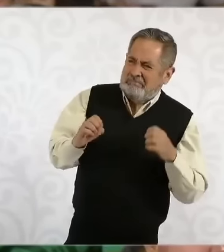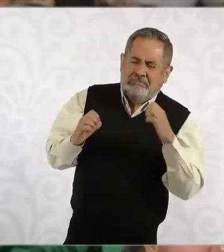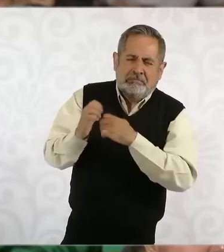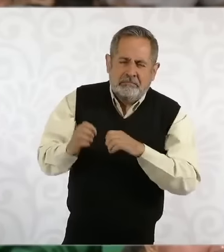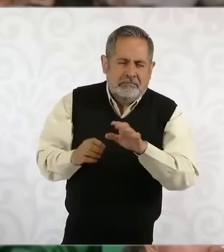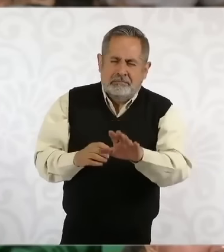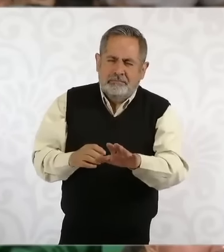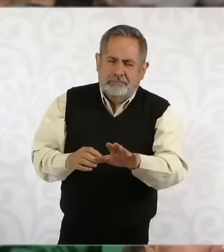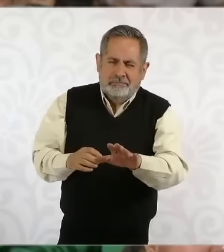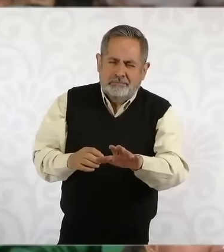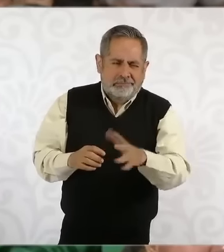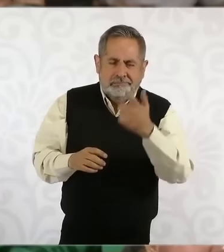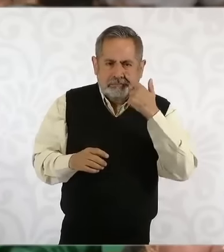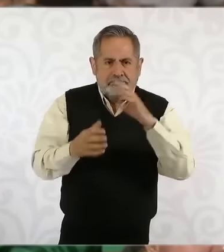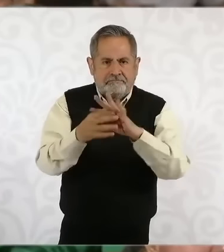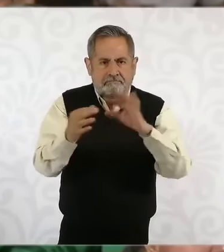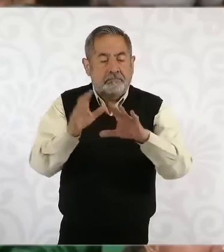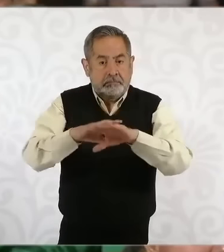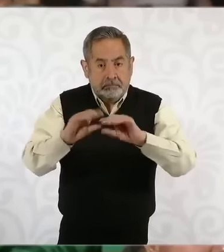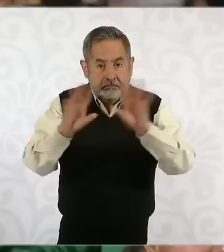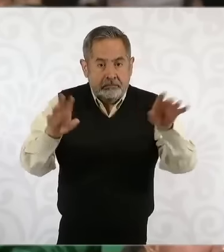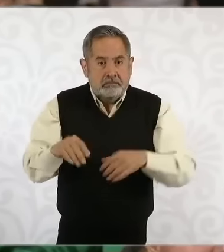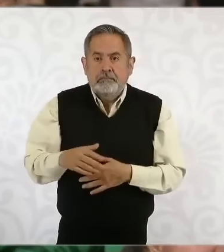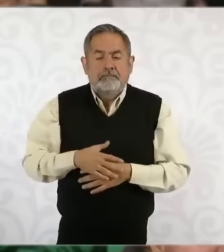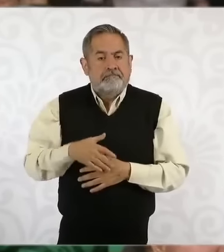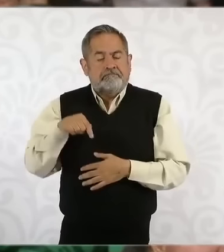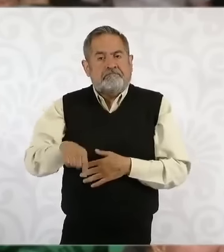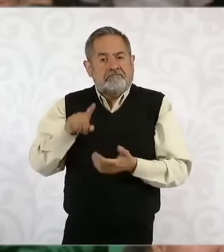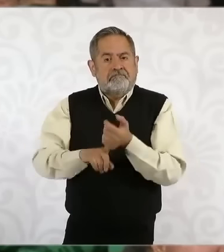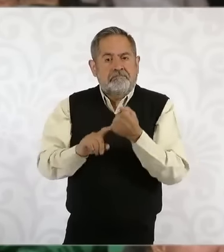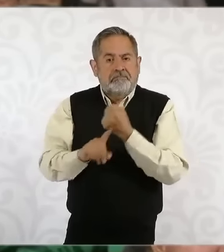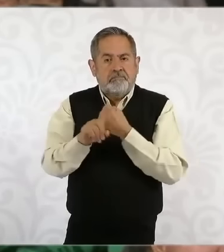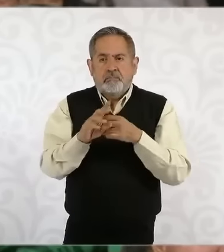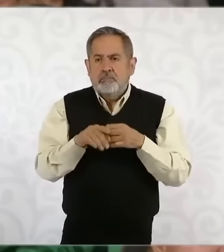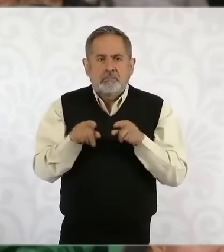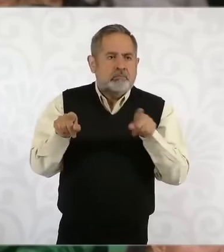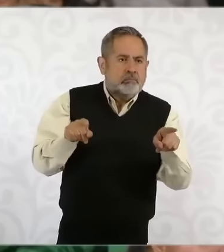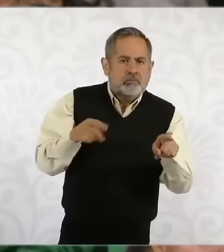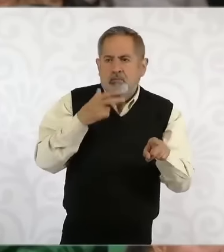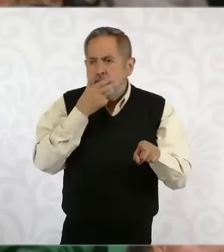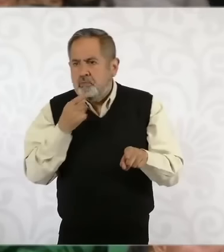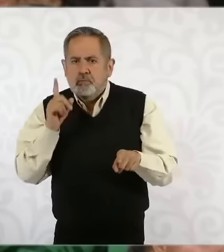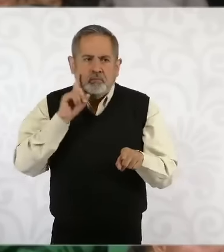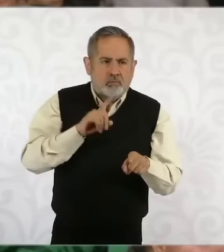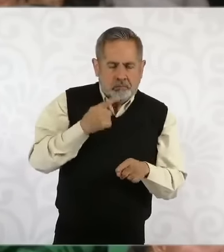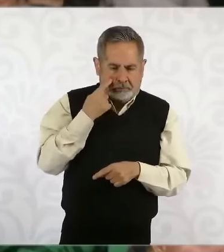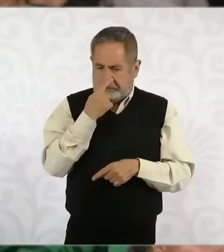hacer una aclaración que aquí no el problema no es la preferencia sexual de alguien. Si es o no es,